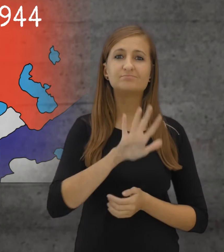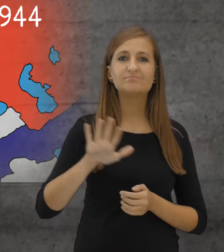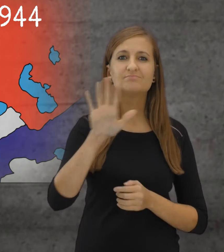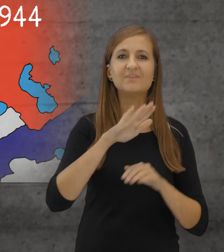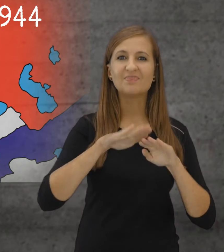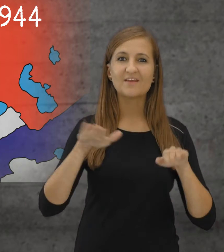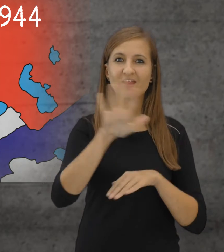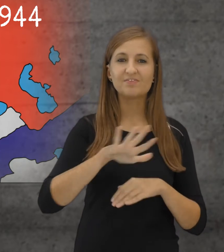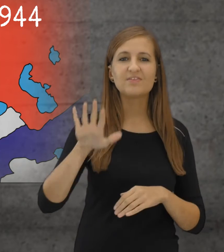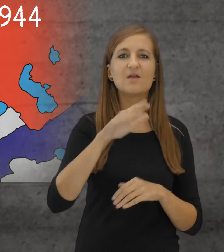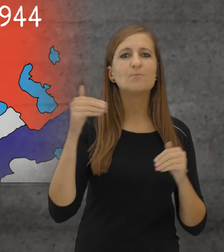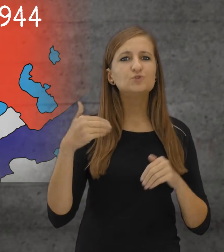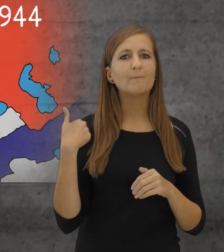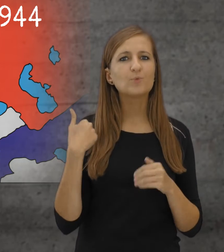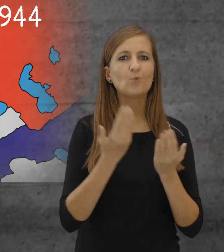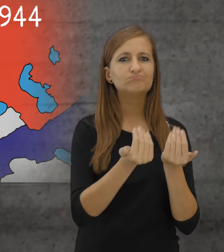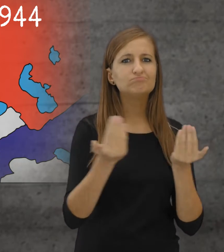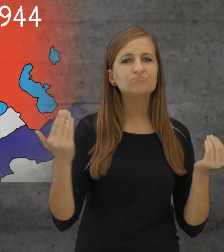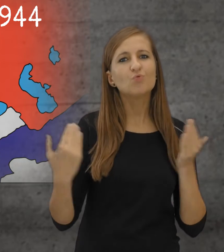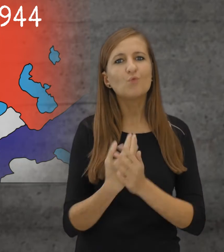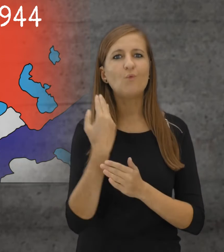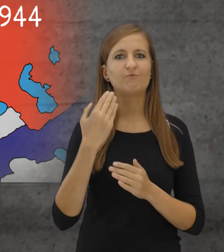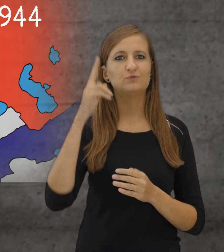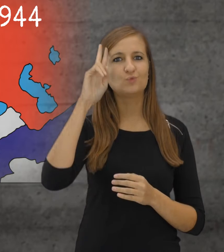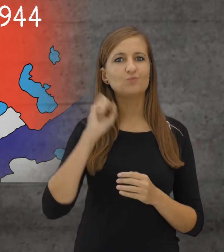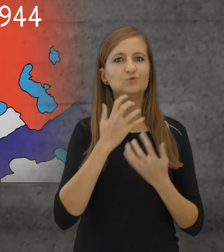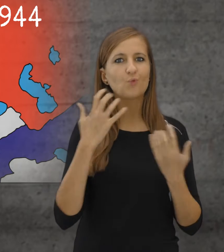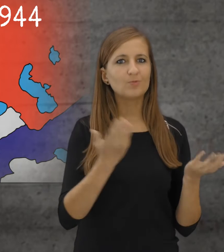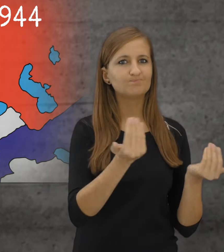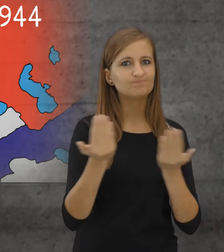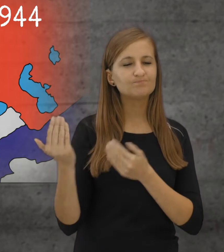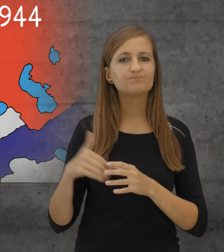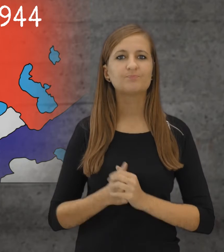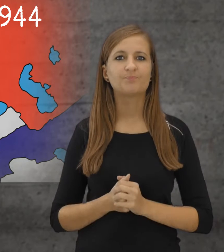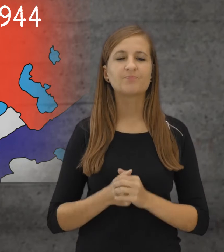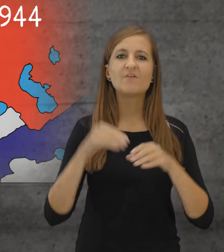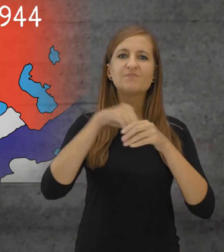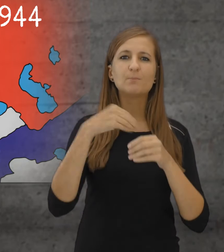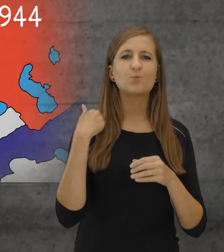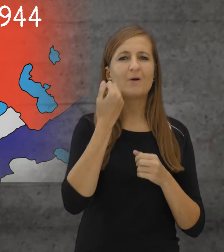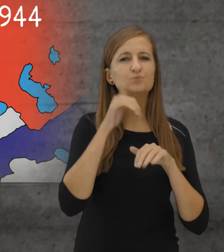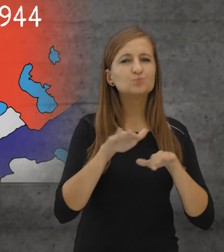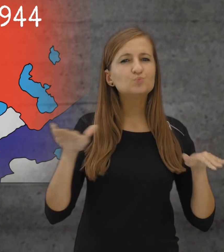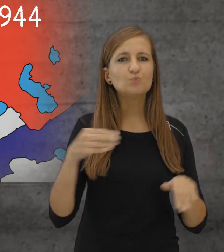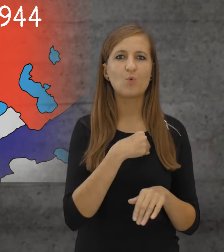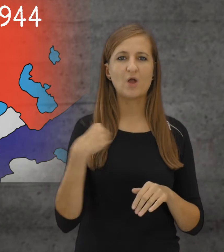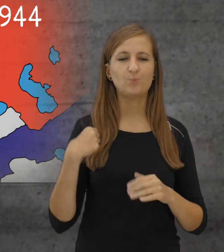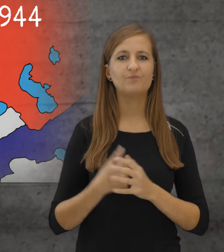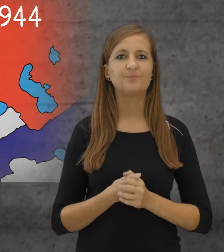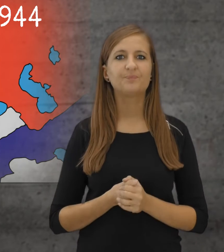Na odbitych terenach można było rekrutować nowych ochotników. Było wśród nich też wielu Polaków.